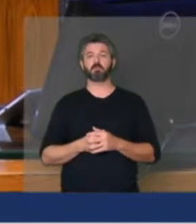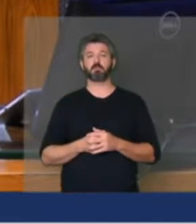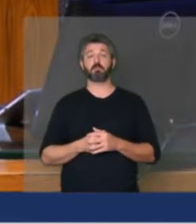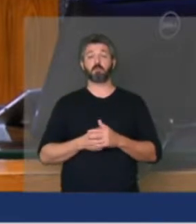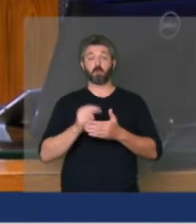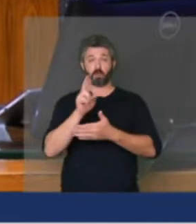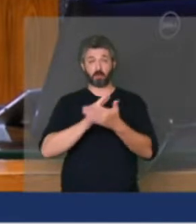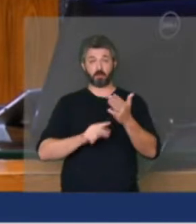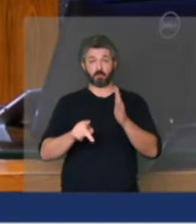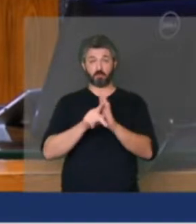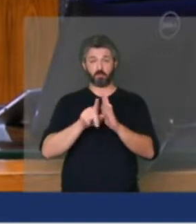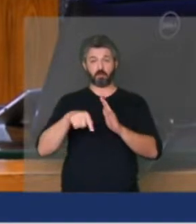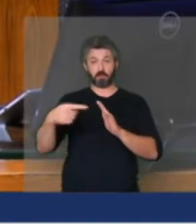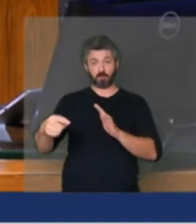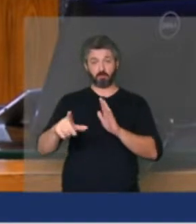QUE É SÓ UM DESTAQUE QUE FOI... CANCELADO A VOTAÇÃO